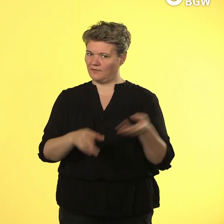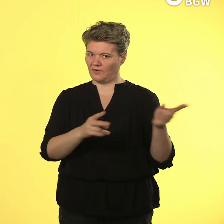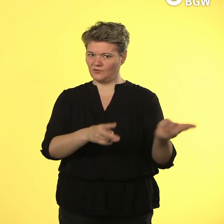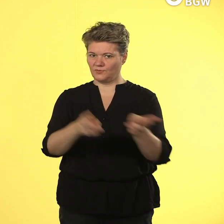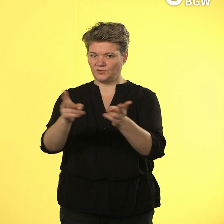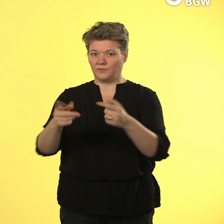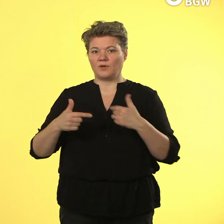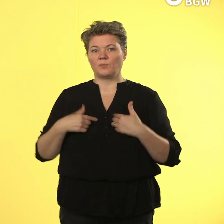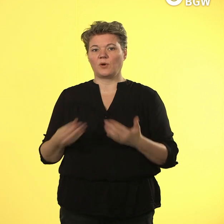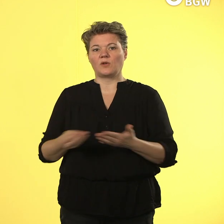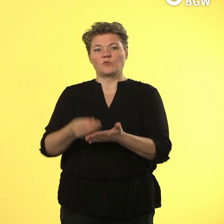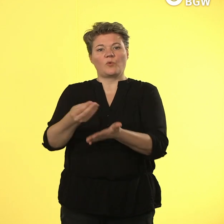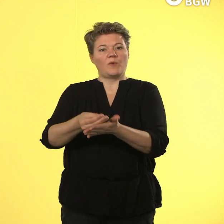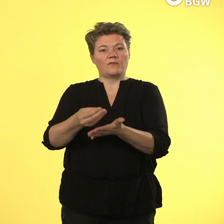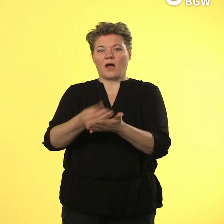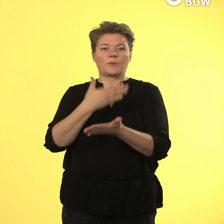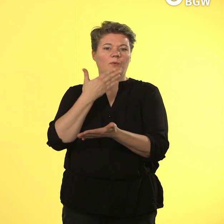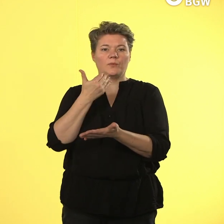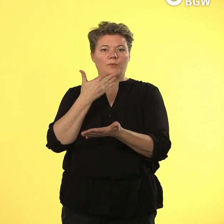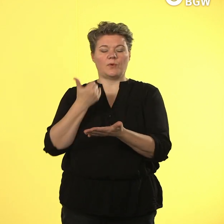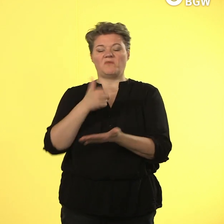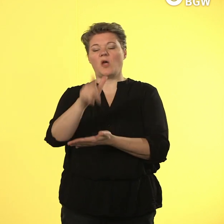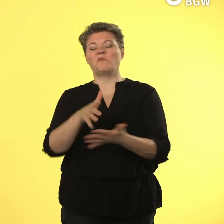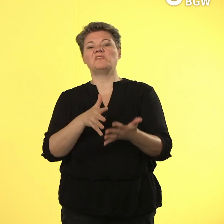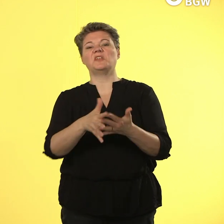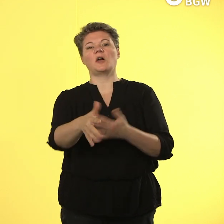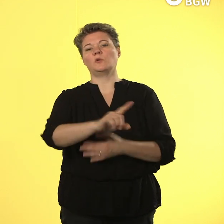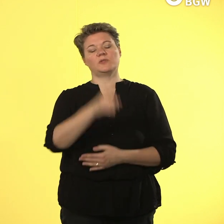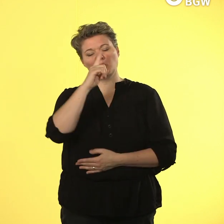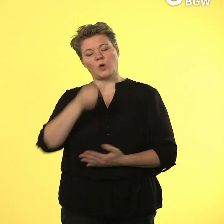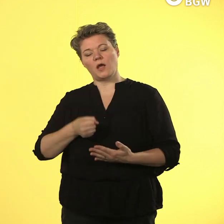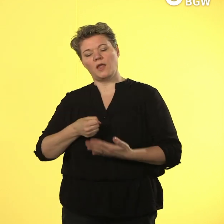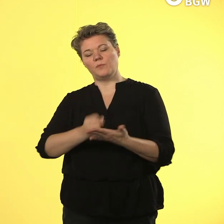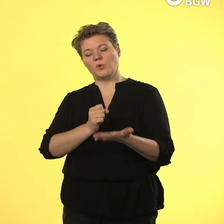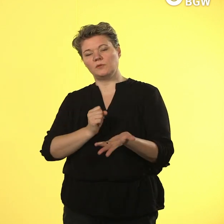Ich gebe Ihnen ein Impulsreferat von etwas, was ich oft erlebt habe, was ich selbst schon gemacht habe.